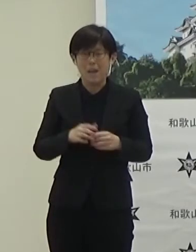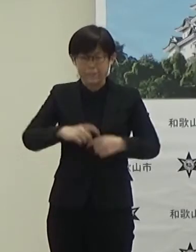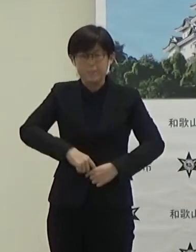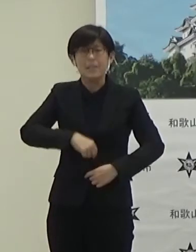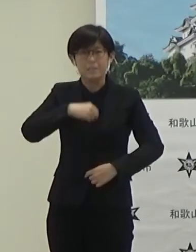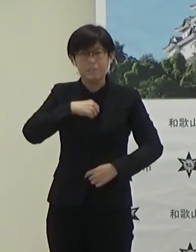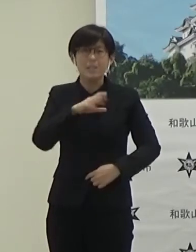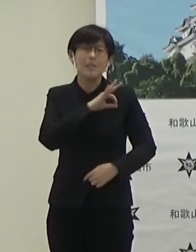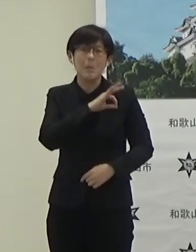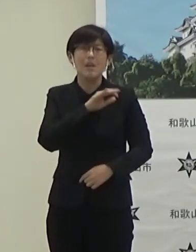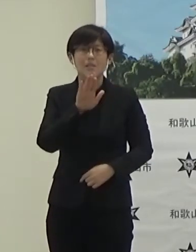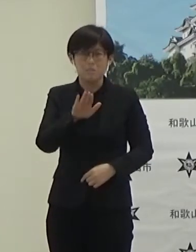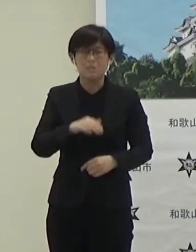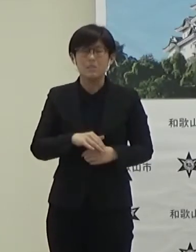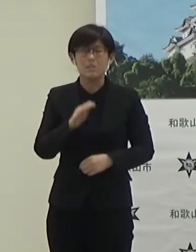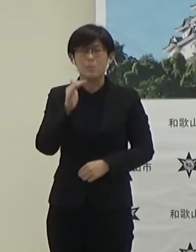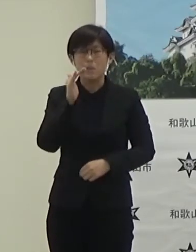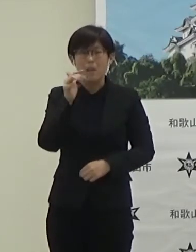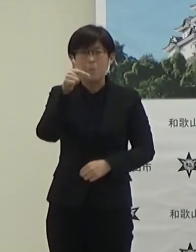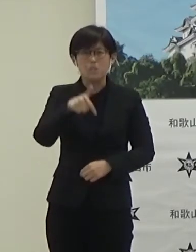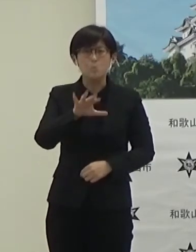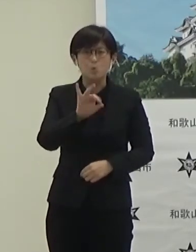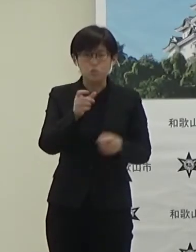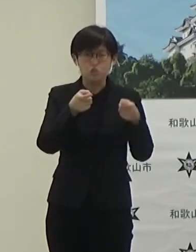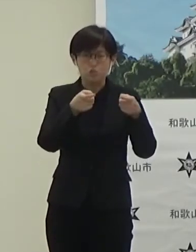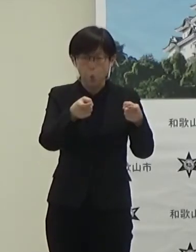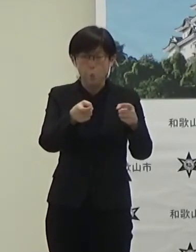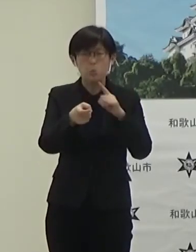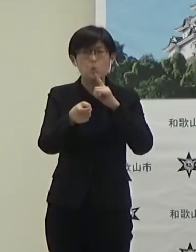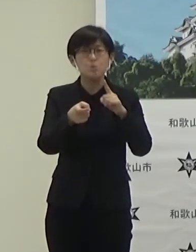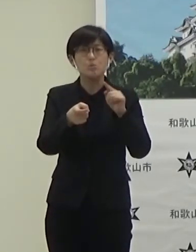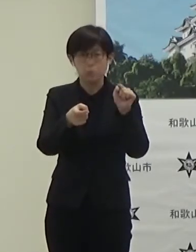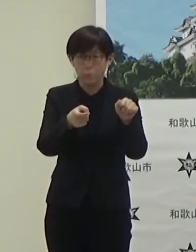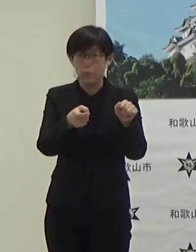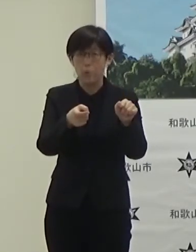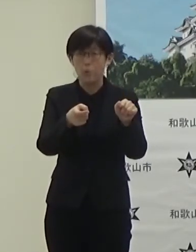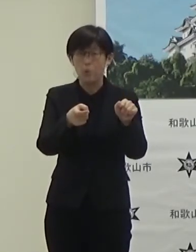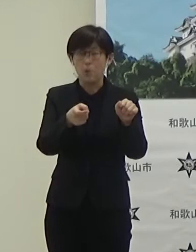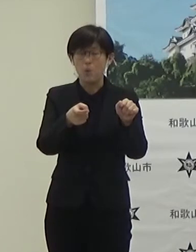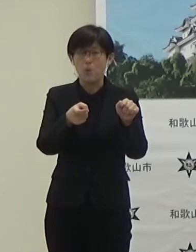和歌山下津港というといつもですね、クルーズ船が入ったり